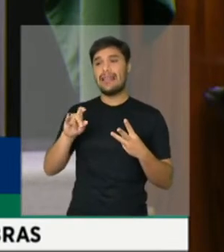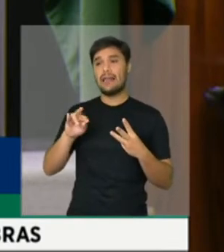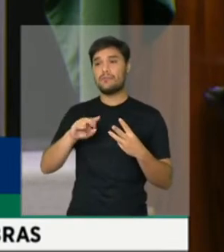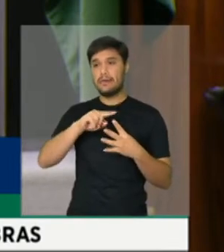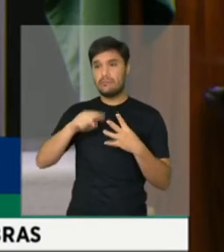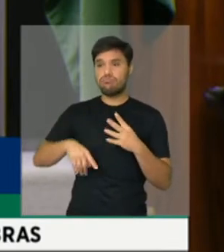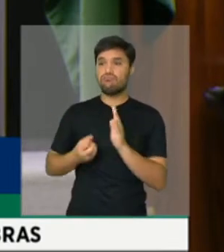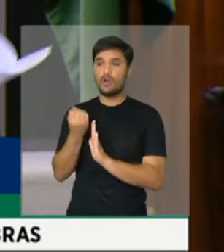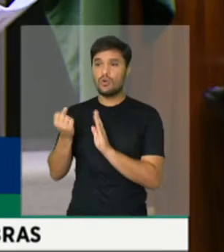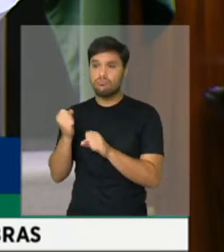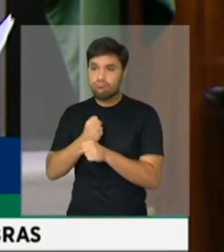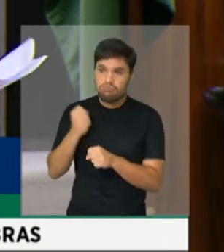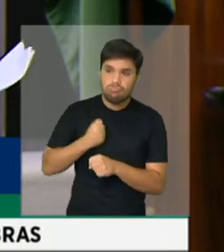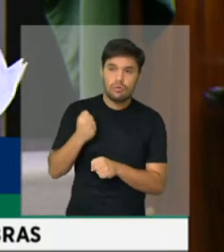S, 17 MILHÕES DE PESSOAS SAÍRAM DA ESCURIDÃO, TAMBÉM